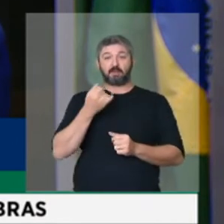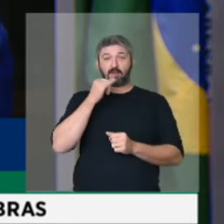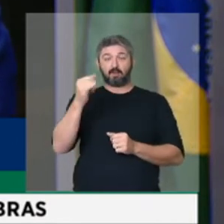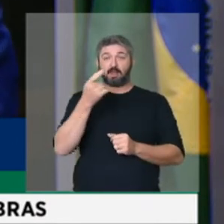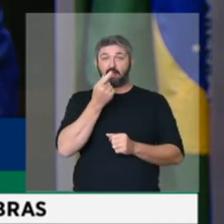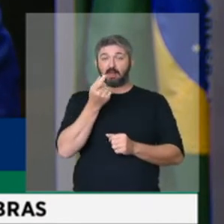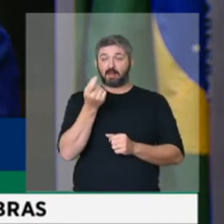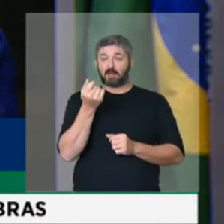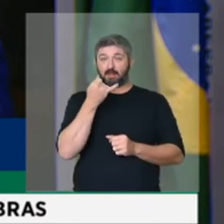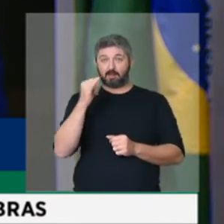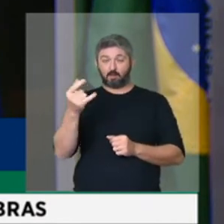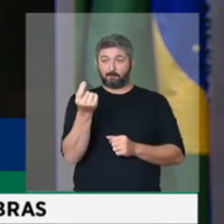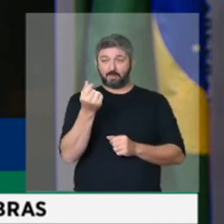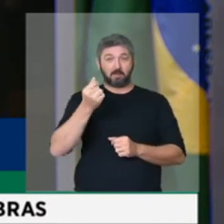QUE AQUILO NÃO PODERIA SER